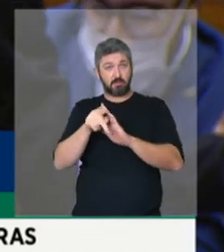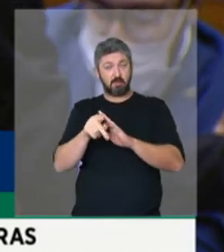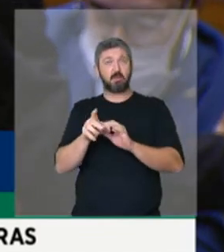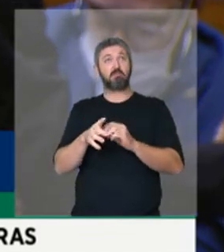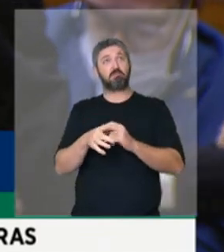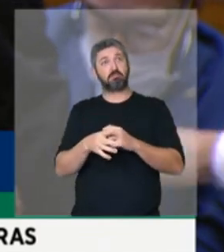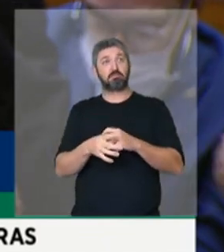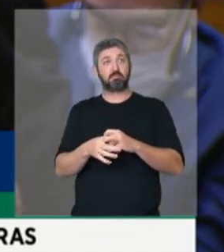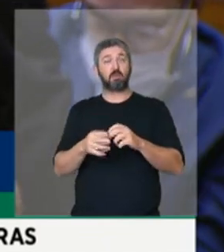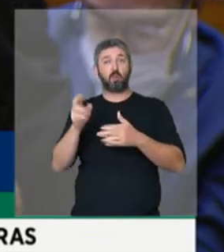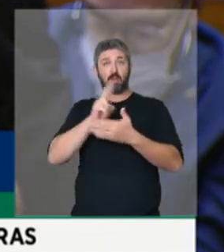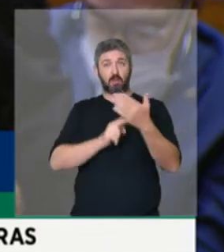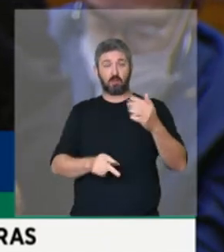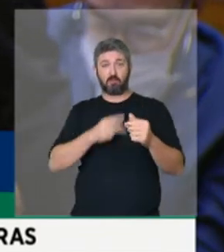REFORMAS DO NOSSO ESTADO. E NÃO PODE MAIS FICAR TÃO